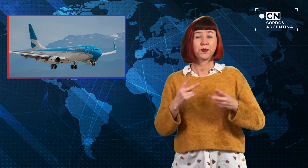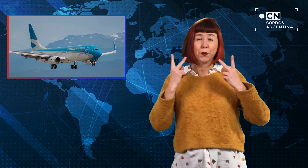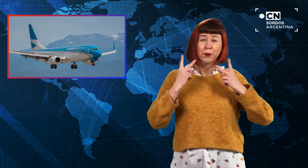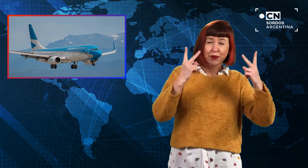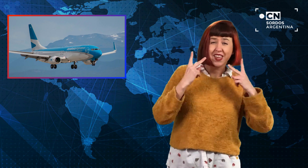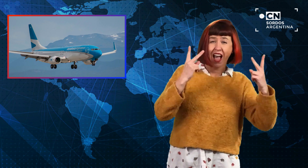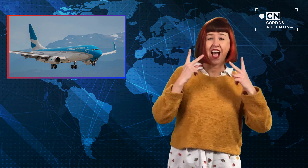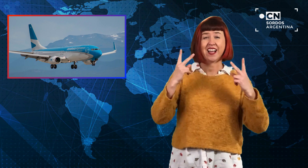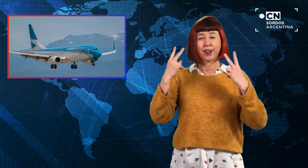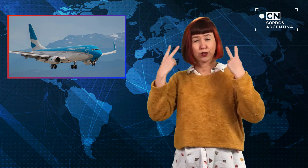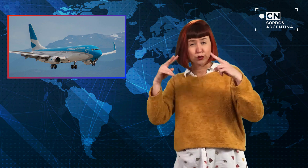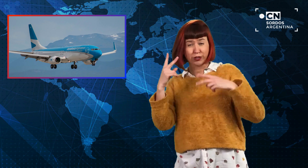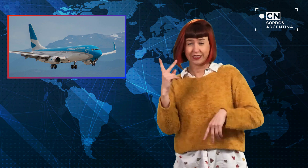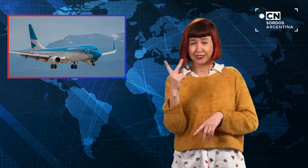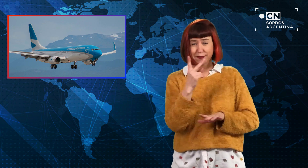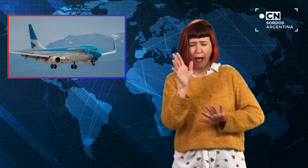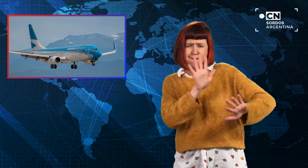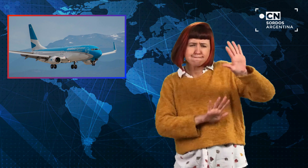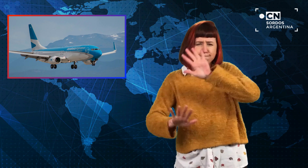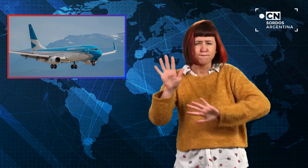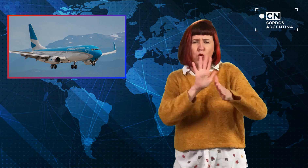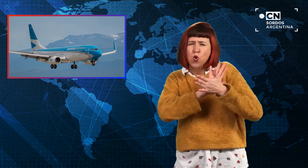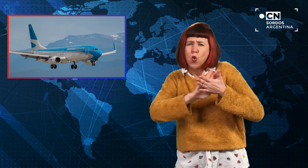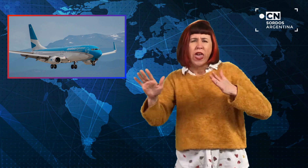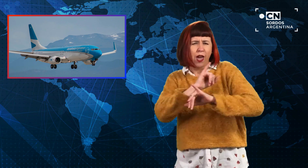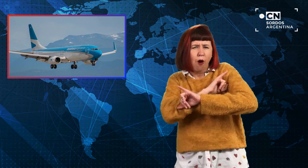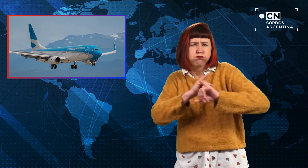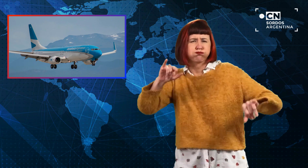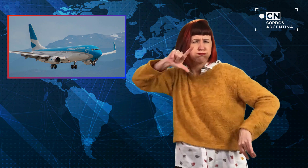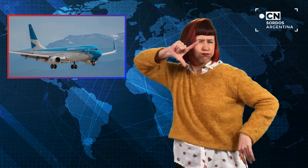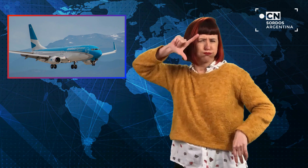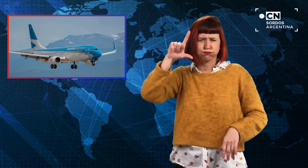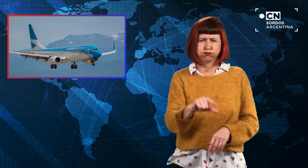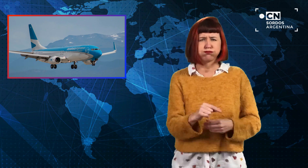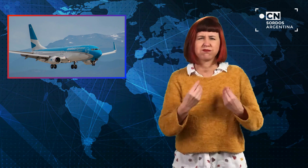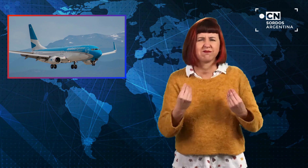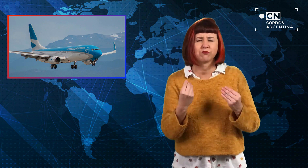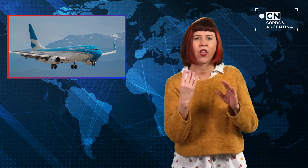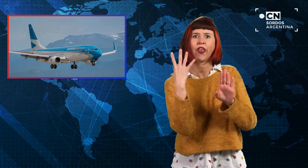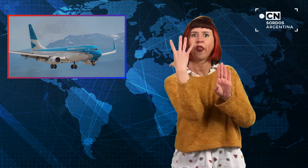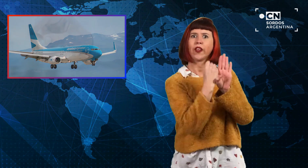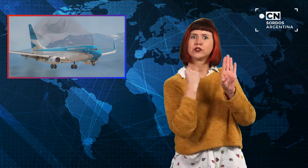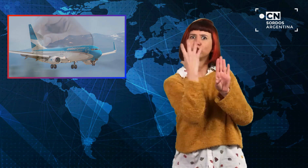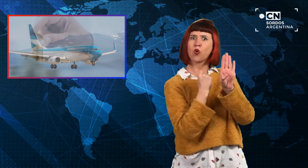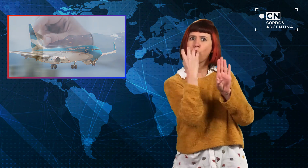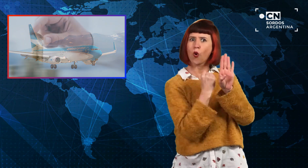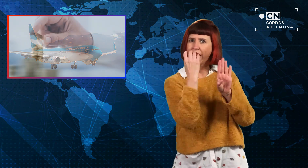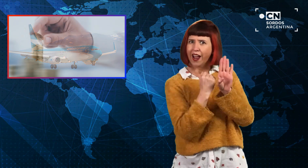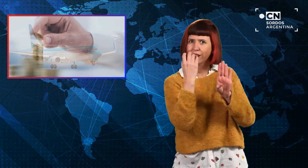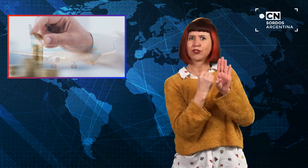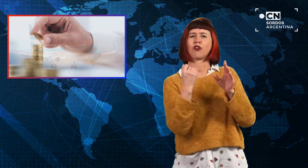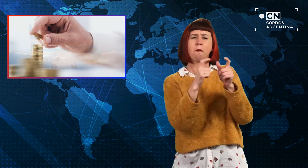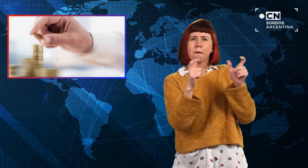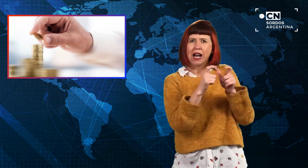Las plataformas de viajes y las agencias de turismo lanzaron una nueva edición del Travel Sale, las jornadas de descuentos